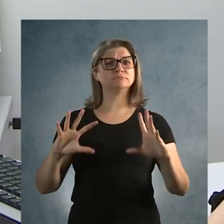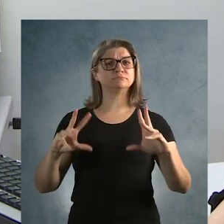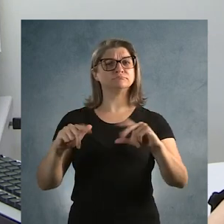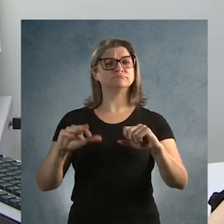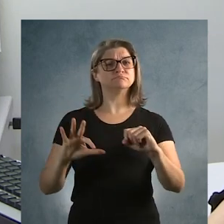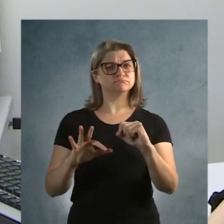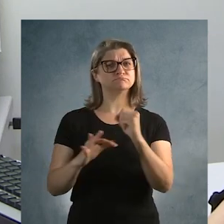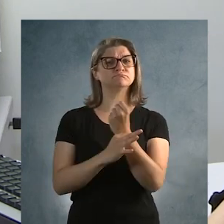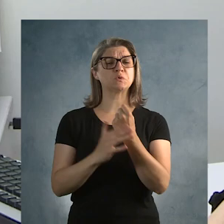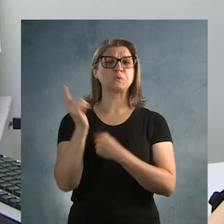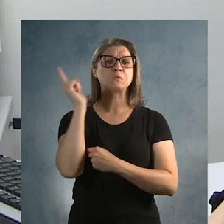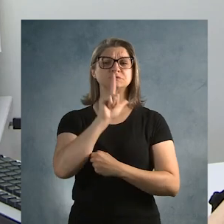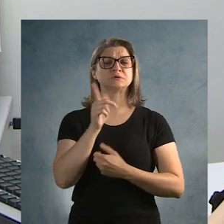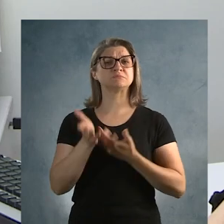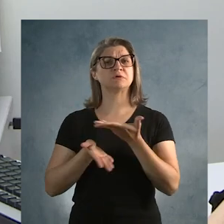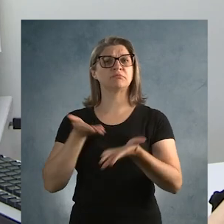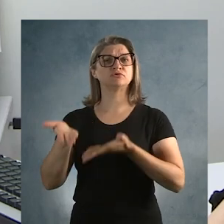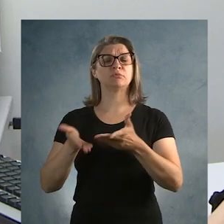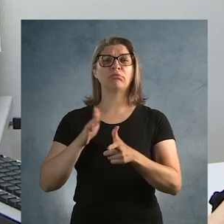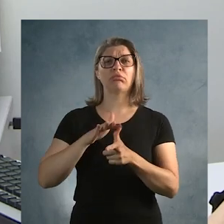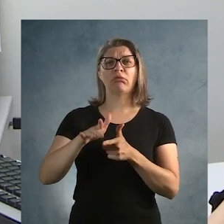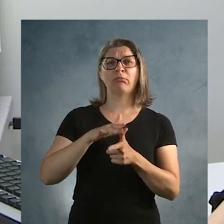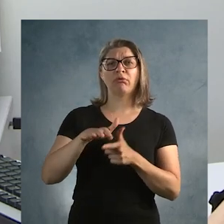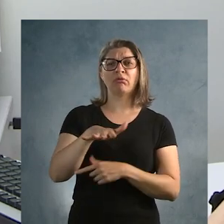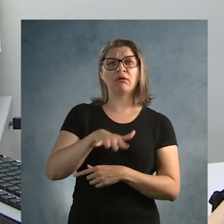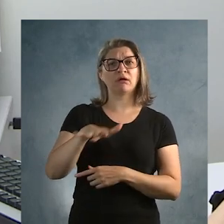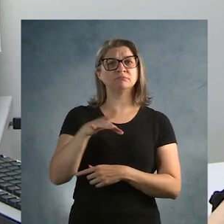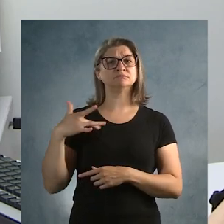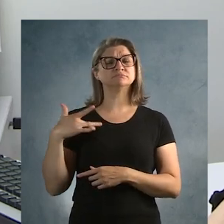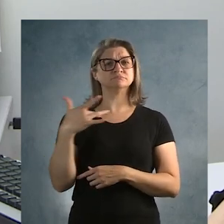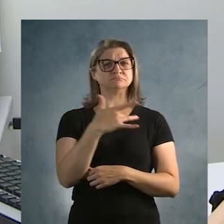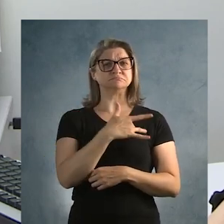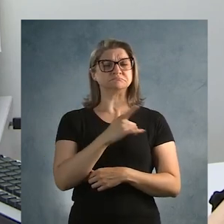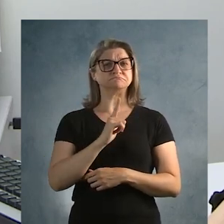e terem as suas demandas de saúde atendidas nos serviços de saúde.